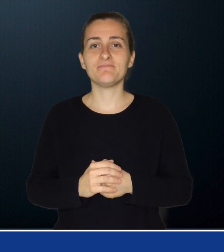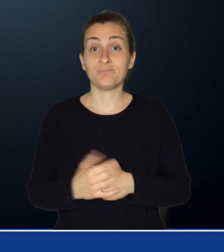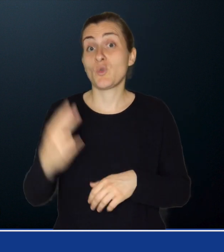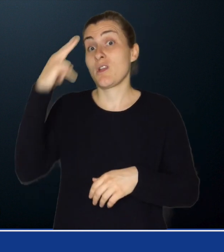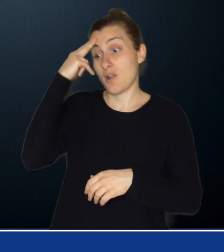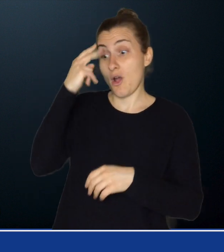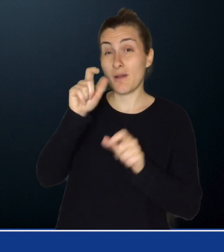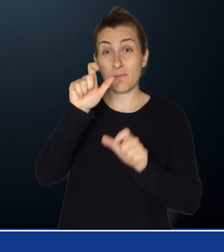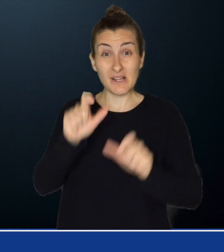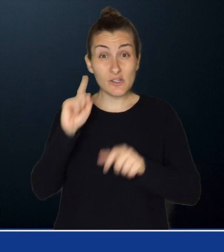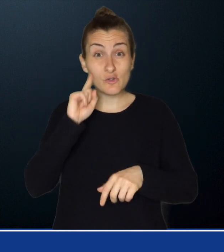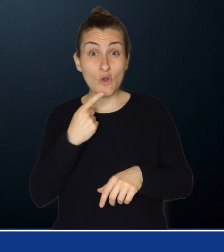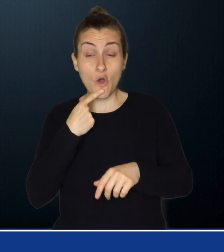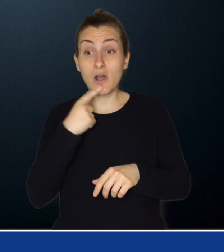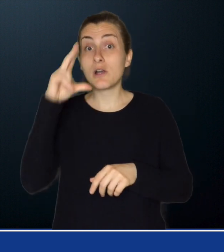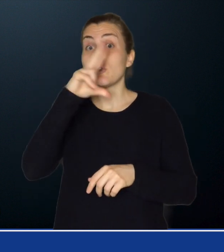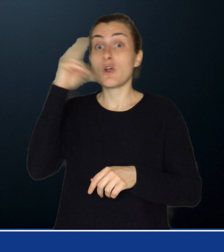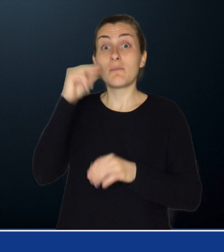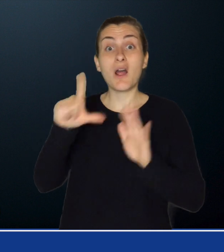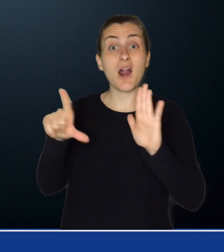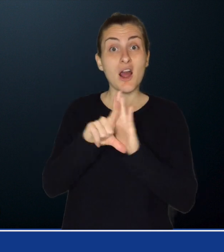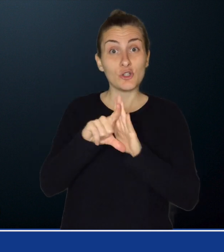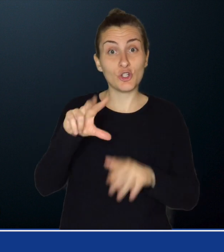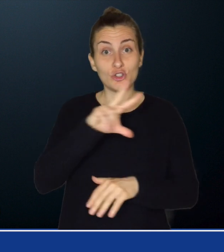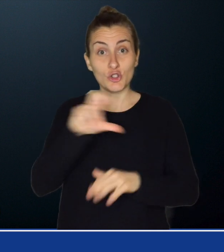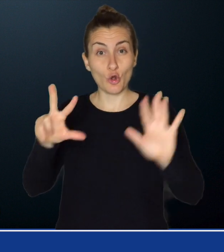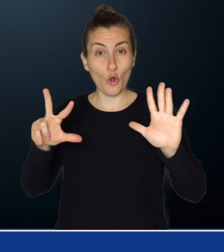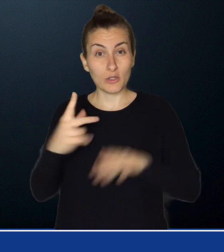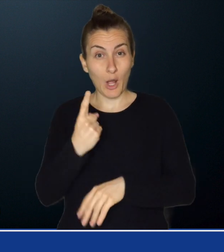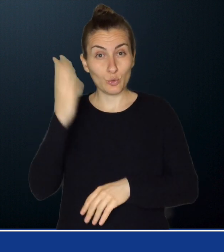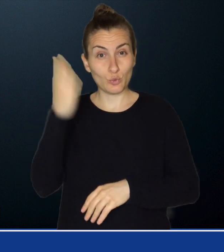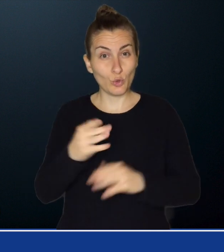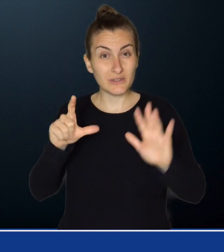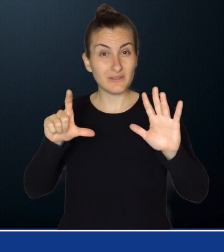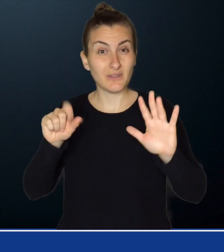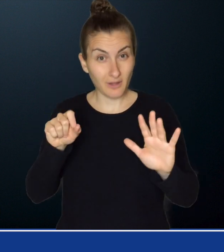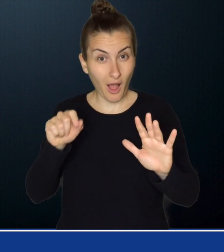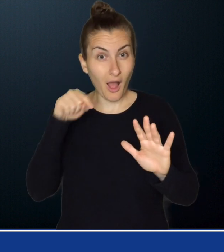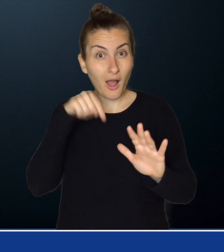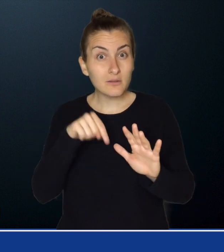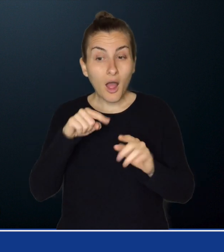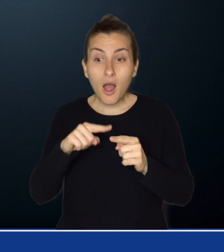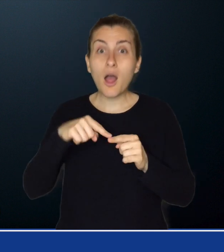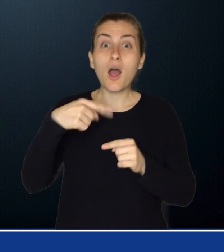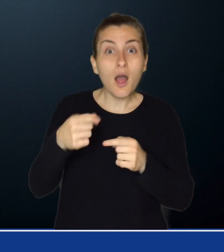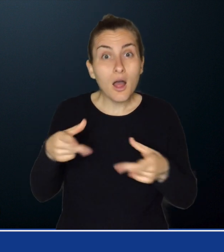Ricordiamo, infine, che i Sordi riconosciuti ai sensi della L. 381/70